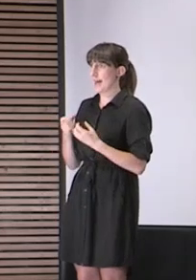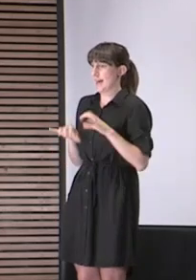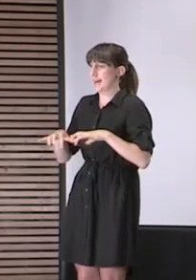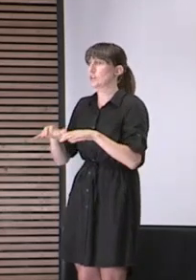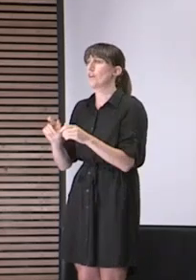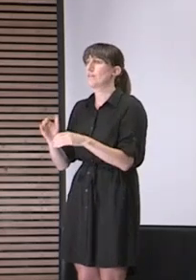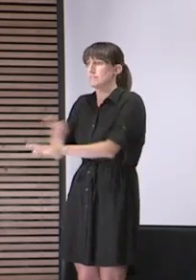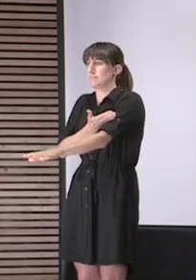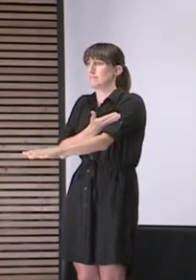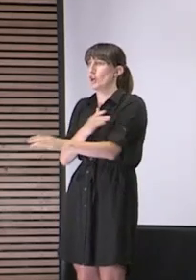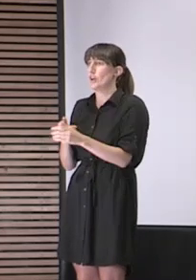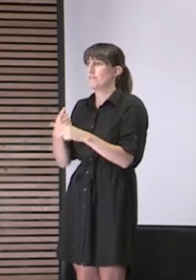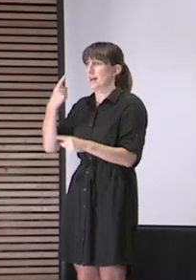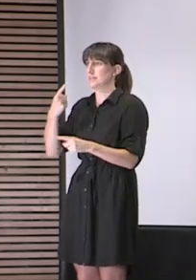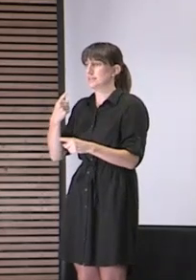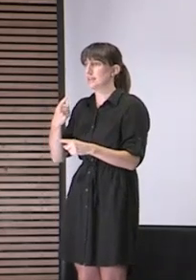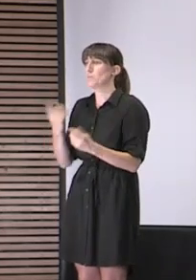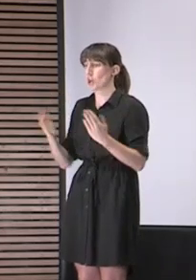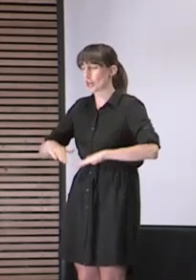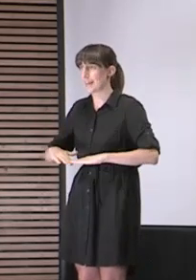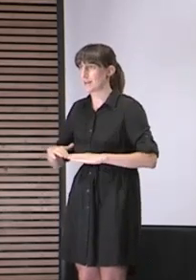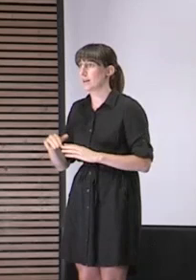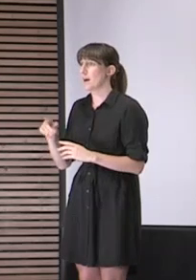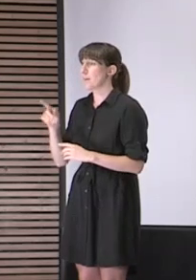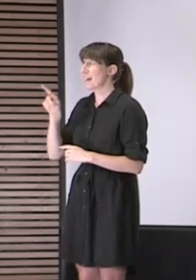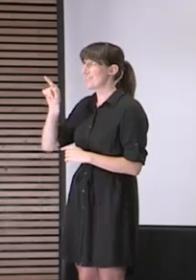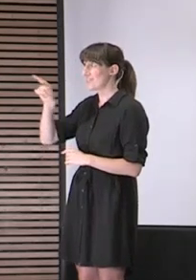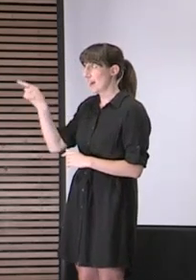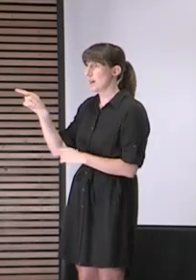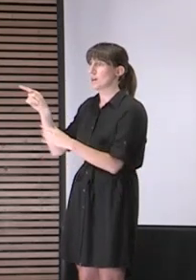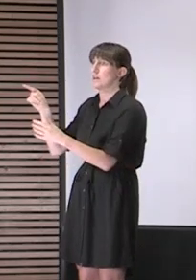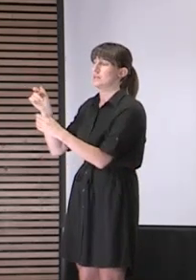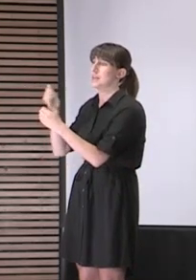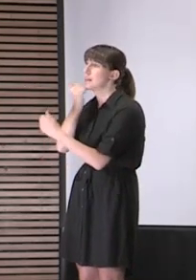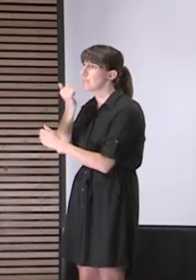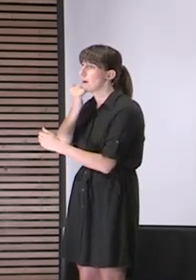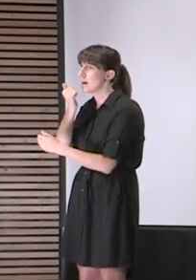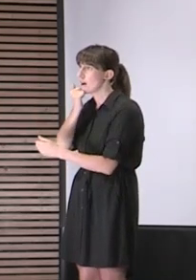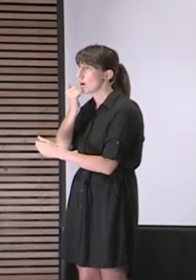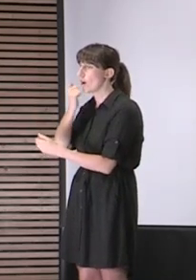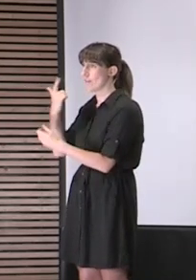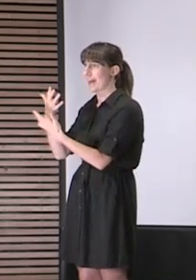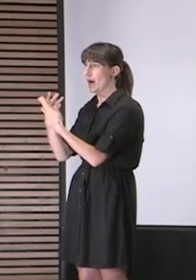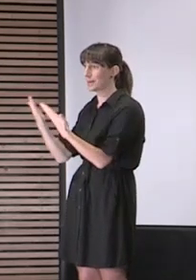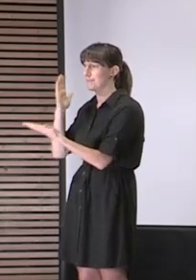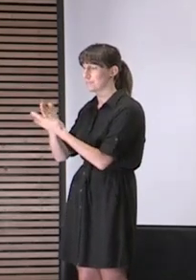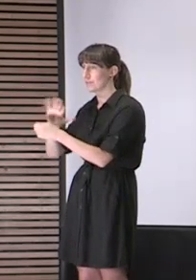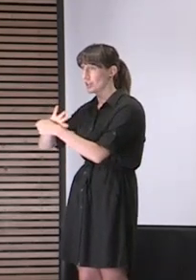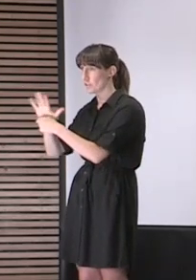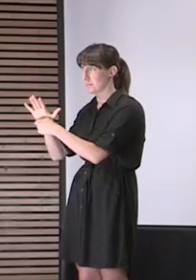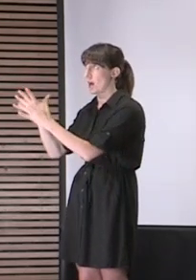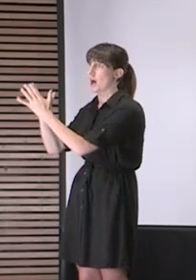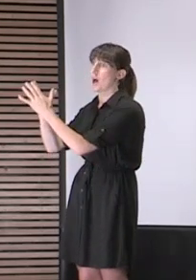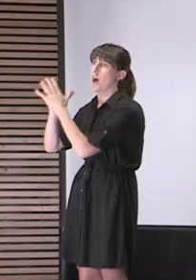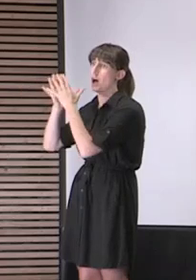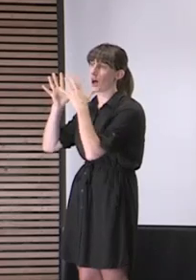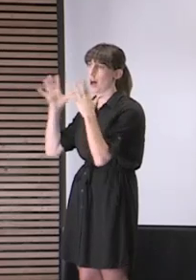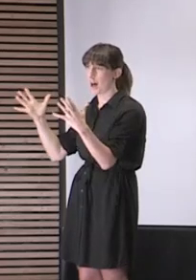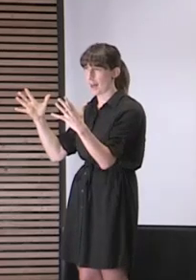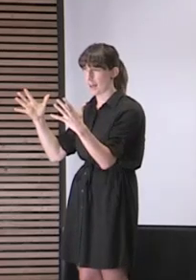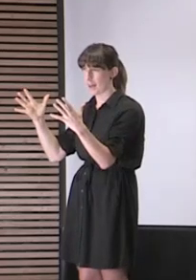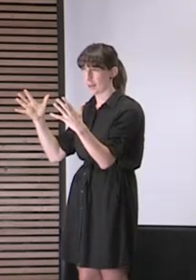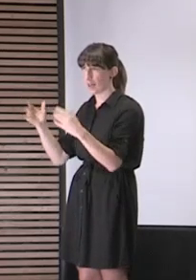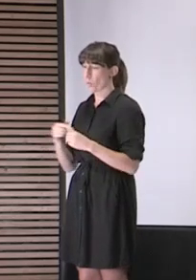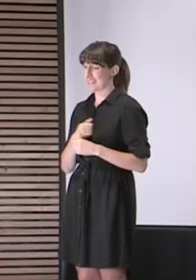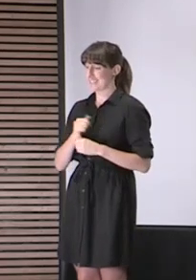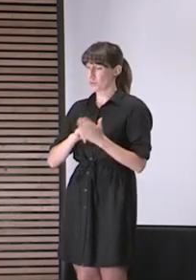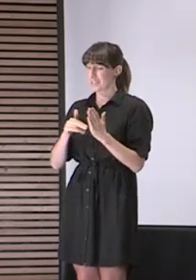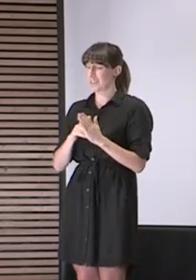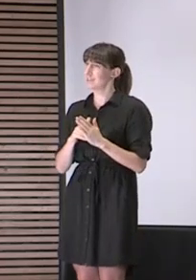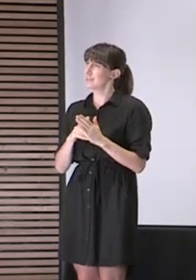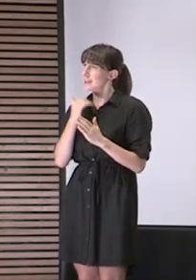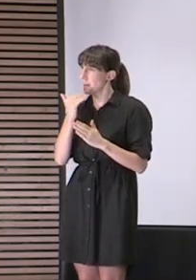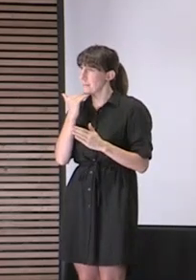¿A qué le atribuyes eso?